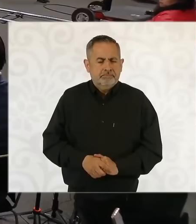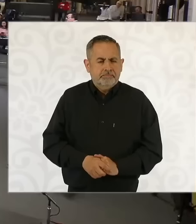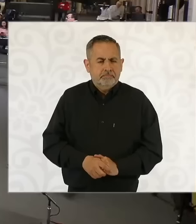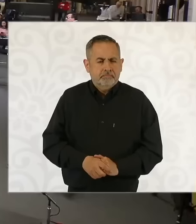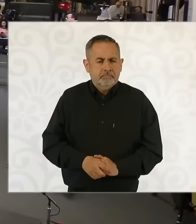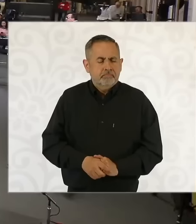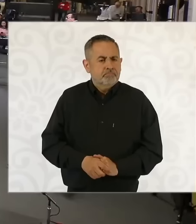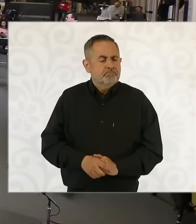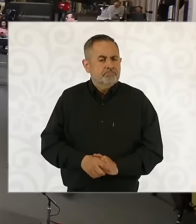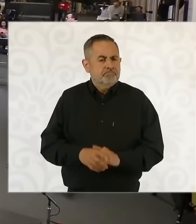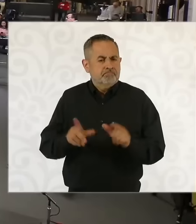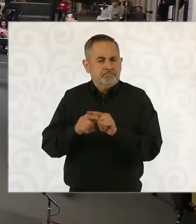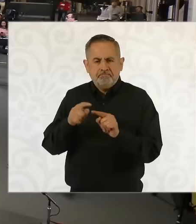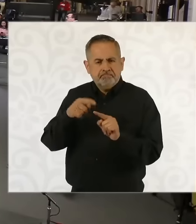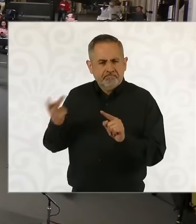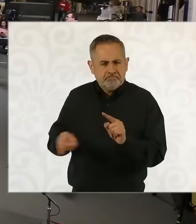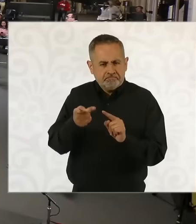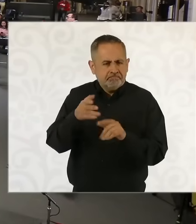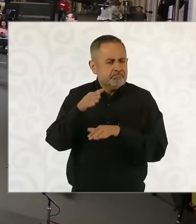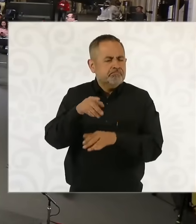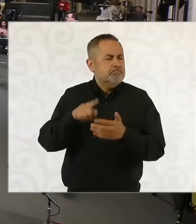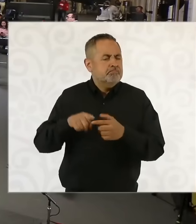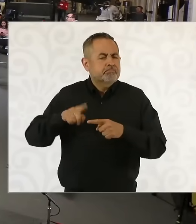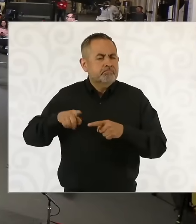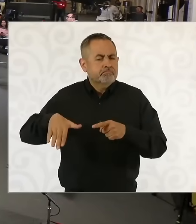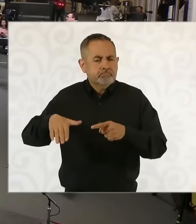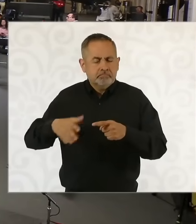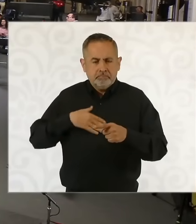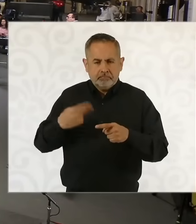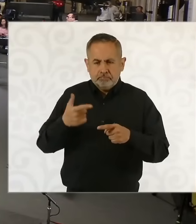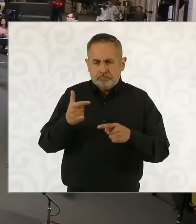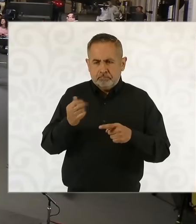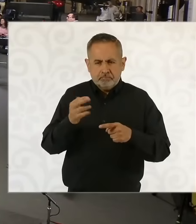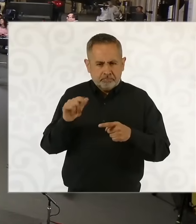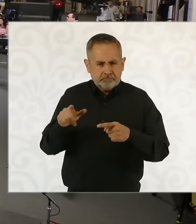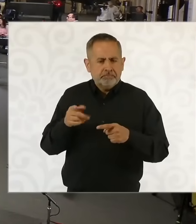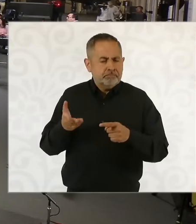básicamente nos está preguntando que si Bueno Gabriel Cosío presidenta su